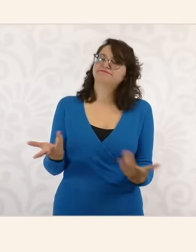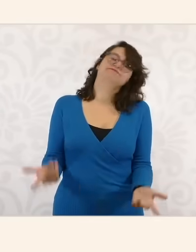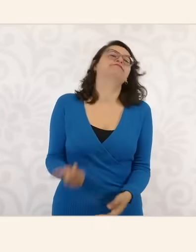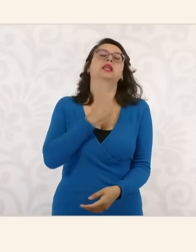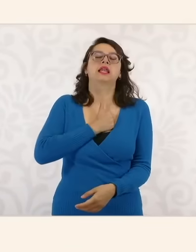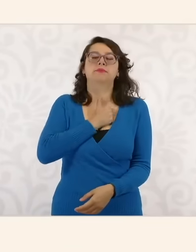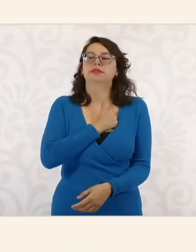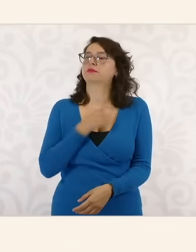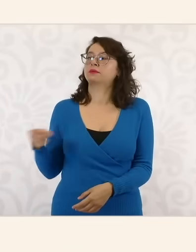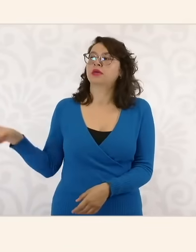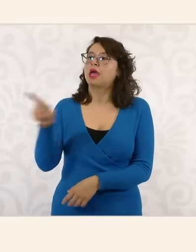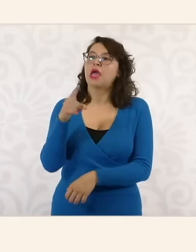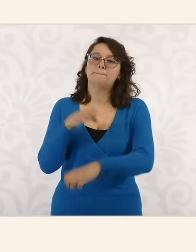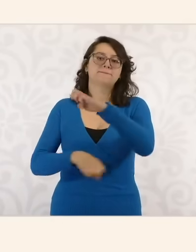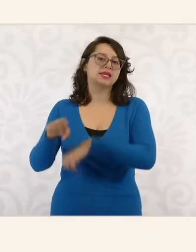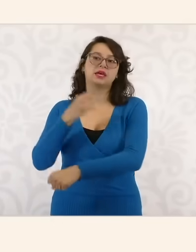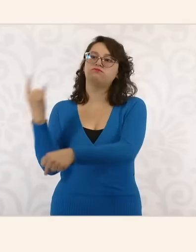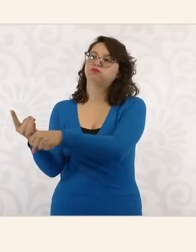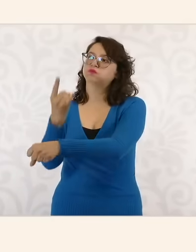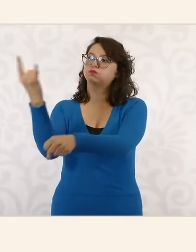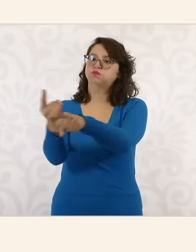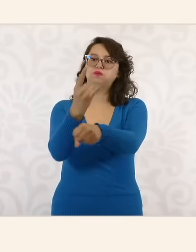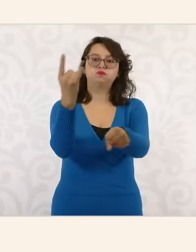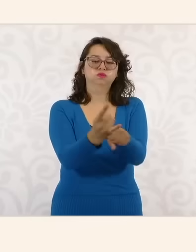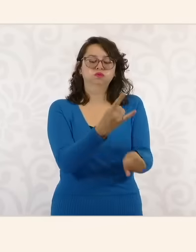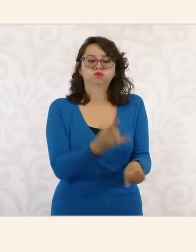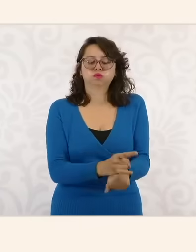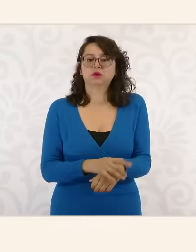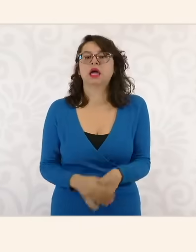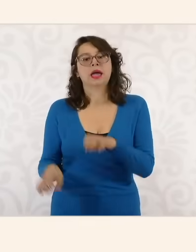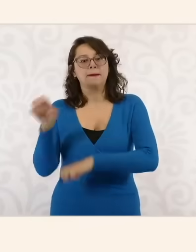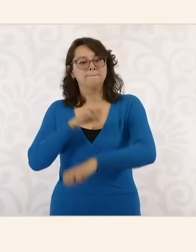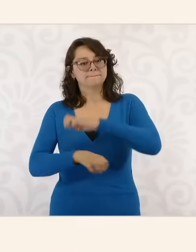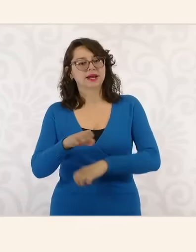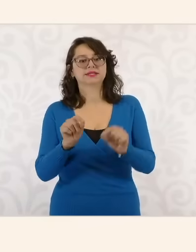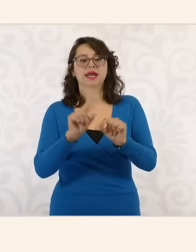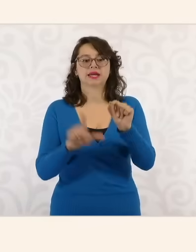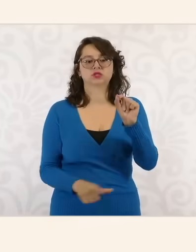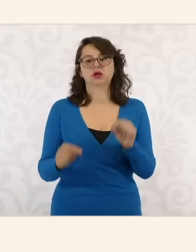al incumplimiento de proveedores, compañías, algunas nacionales, muchas extranjeras que